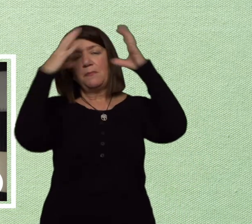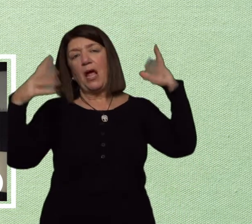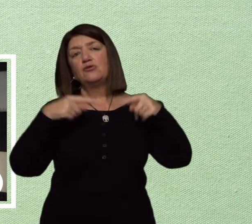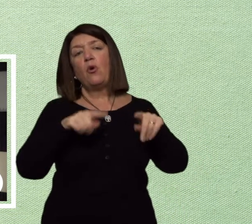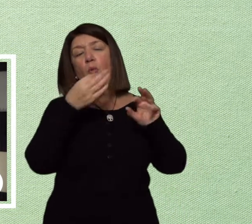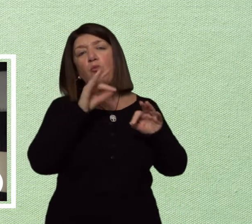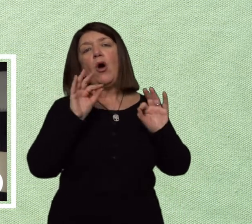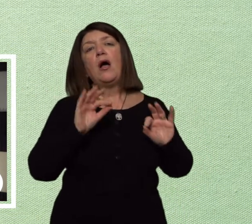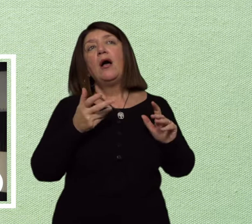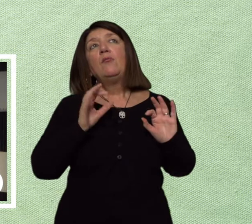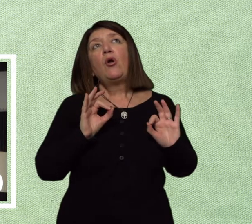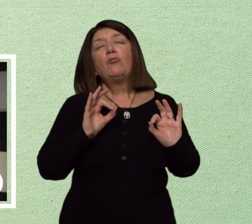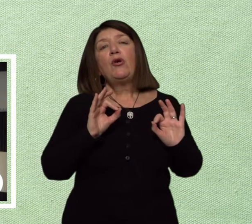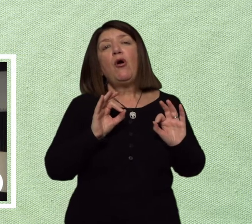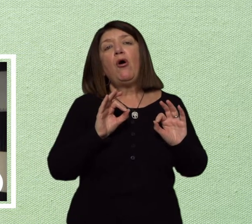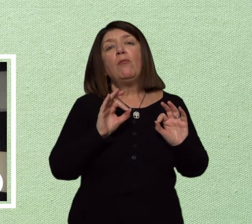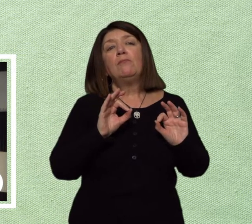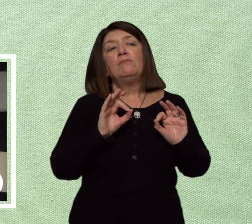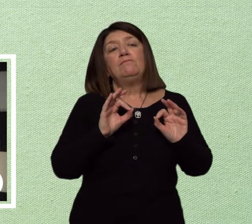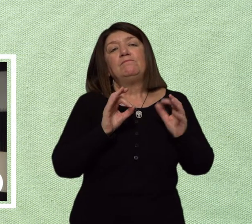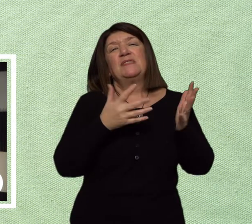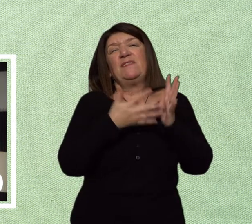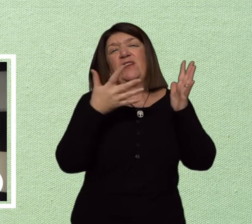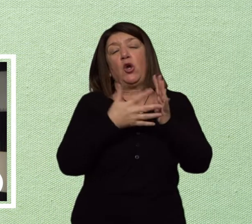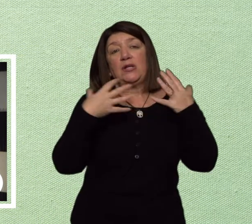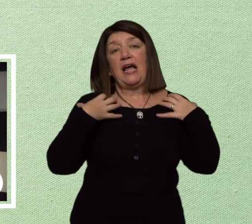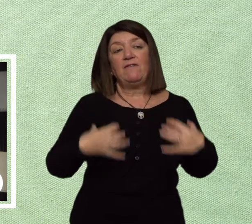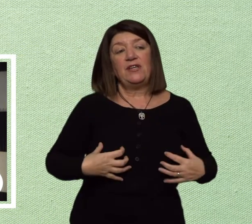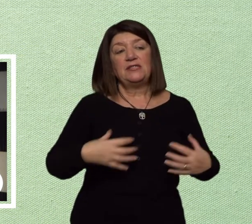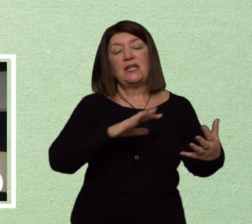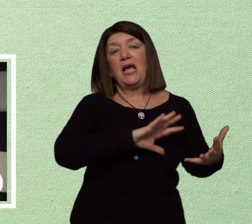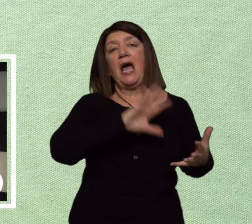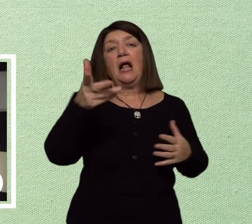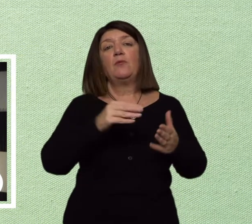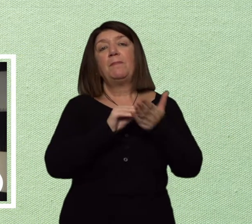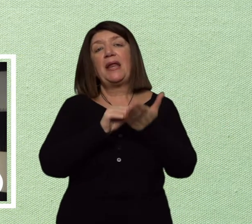bypassate anche le difficoltà fisiche stesse nella prenotazione e poi grande supporto anche